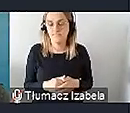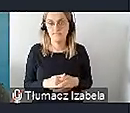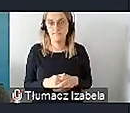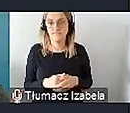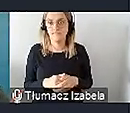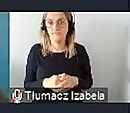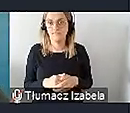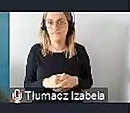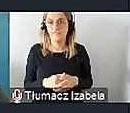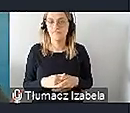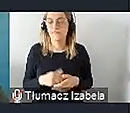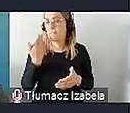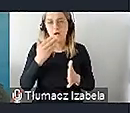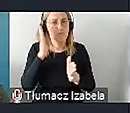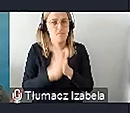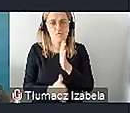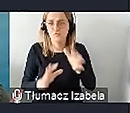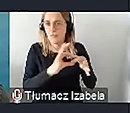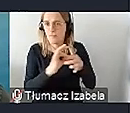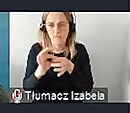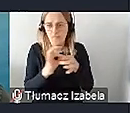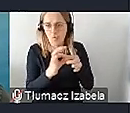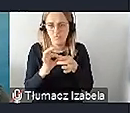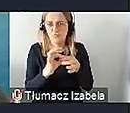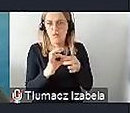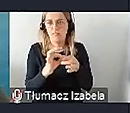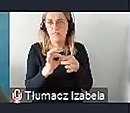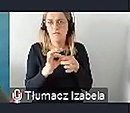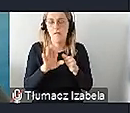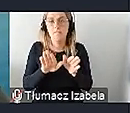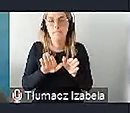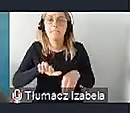jakby bardziej bezpośrednie połączenie z prawą półkulą mózgu,